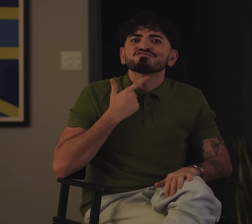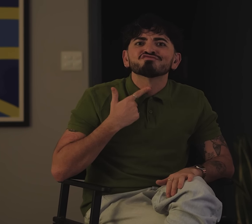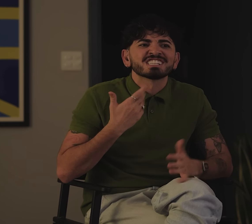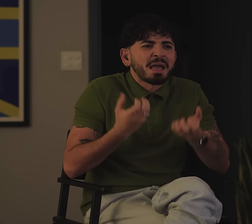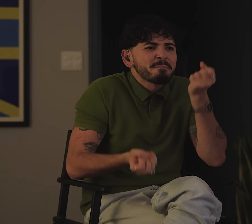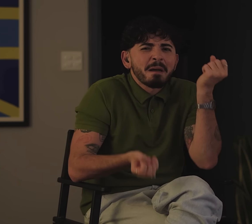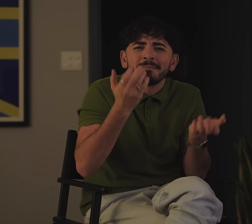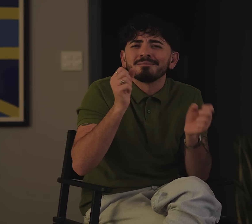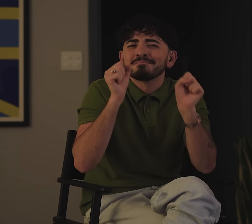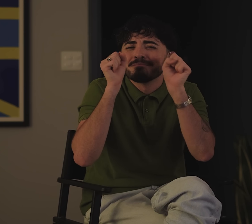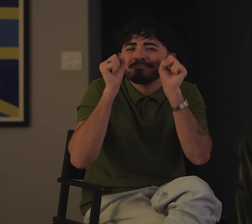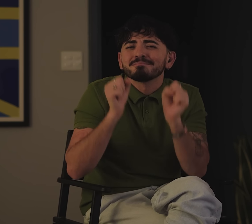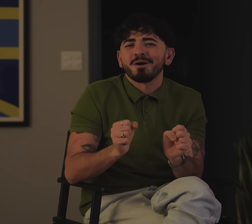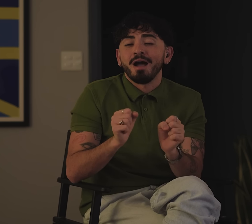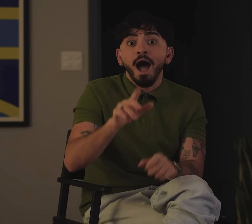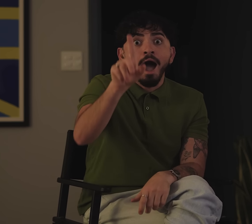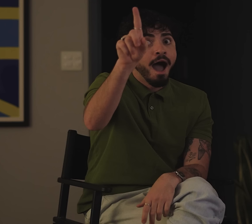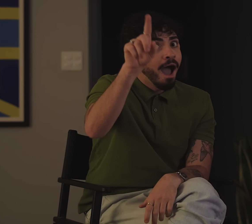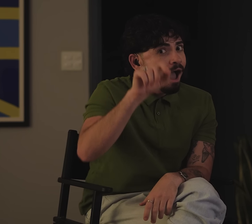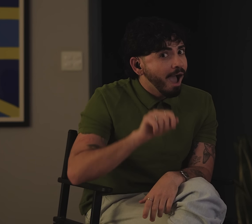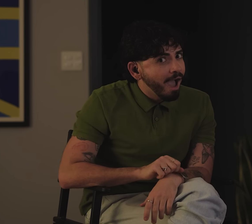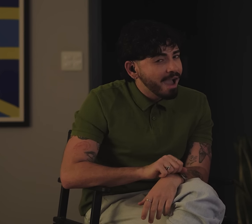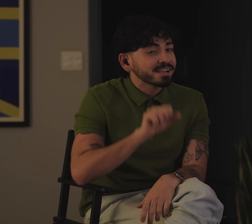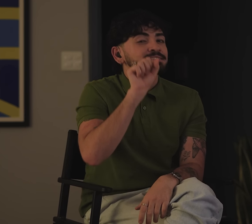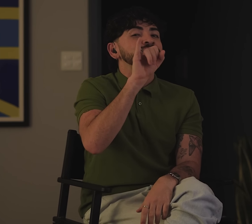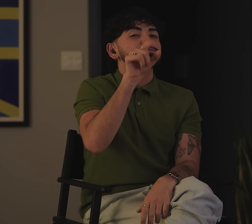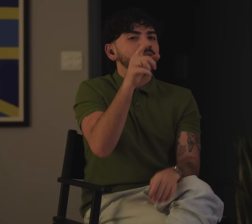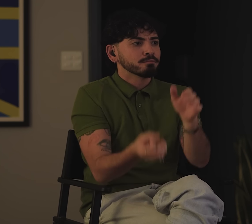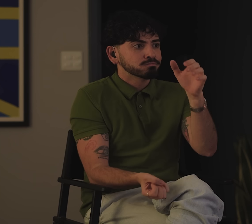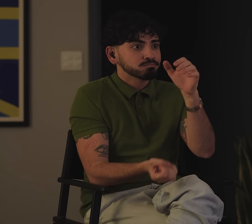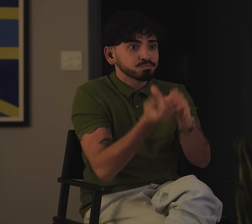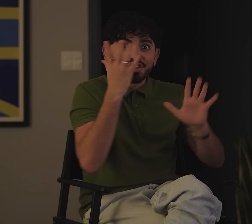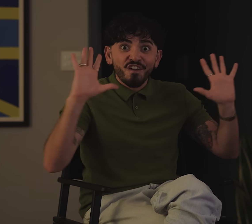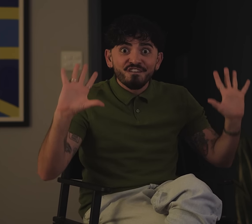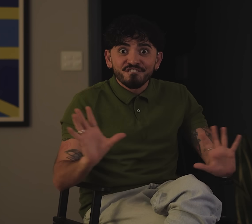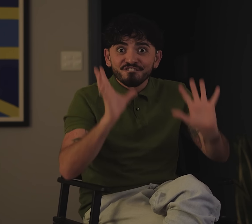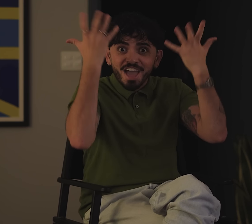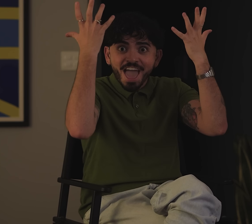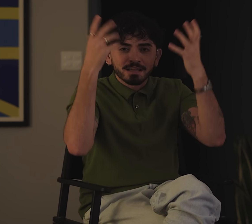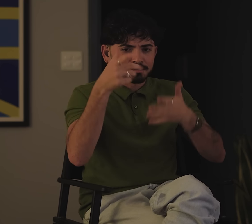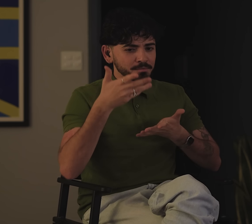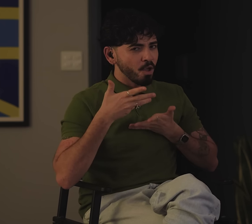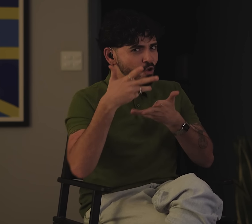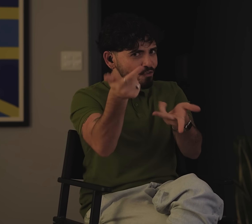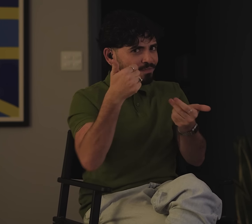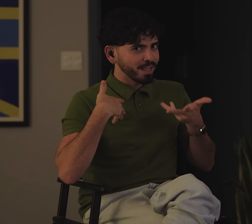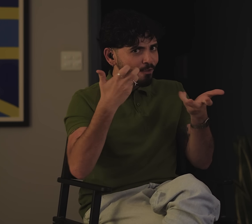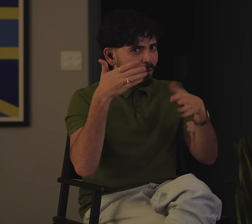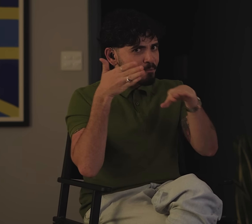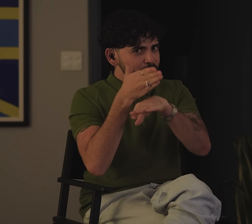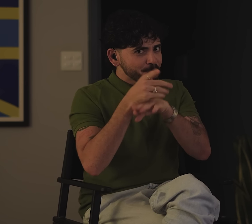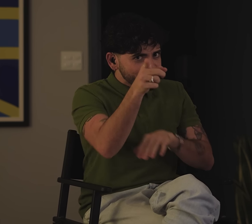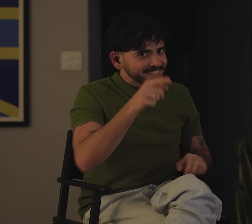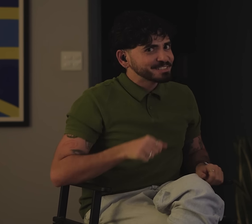O que você deseja, você pode buscar. Ah, e se você criar uma festa, me convida que eu quero participar, hein!